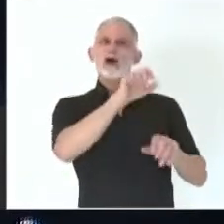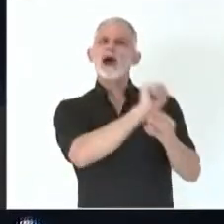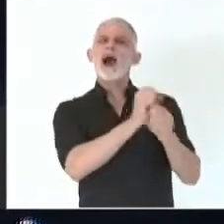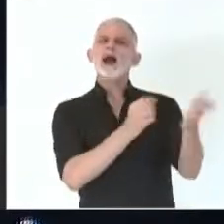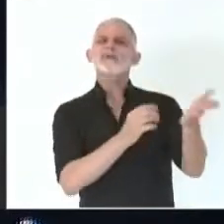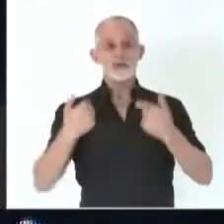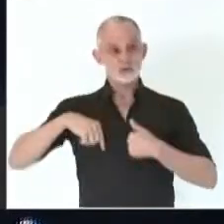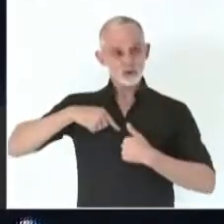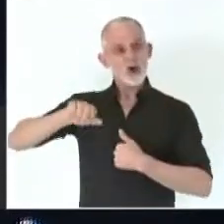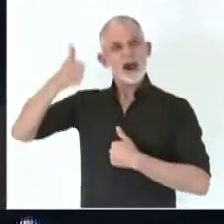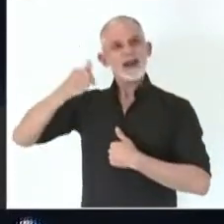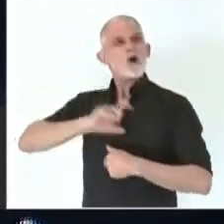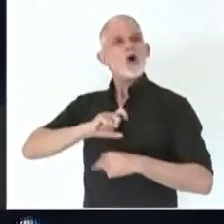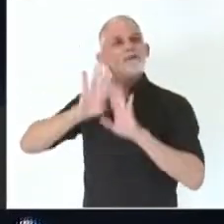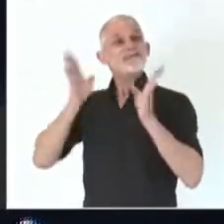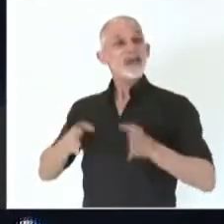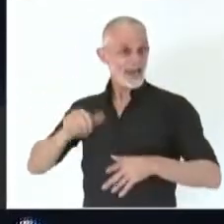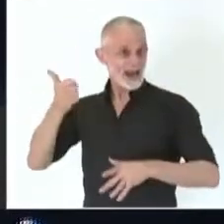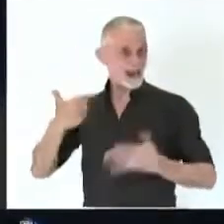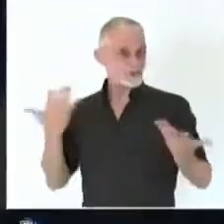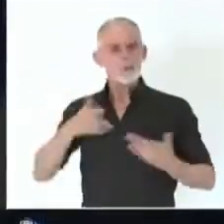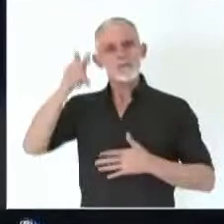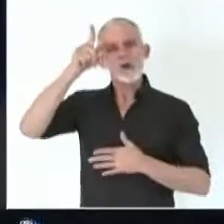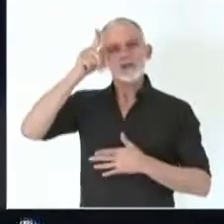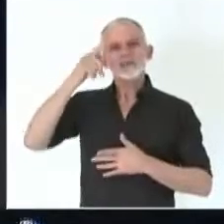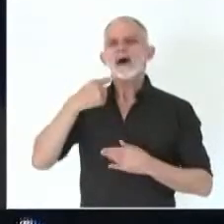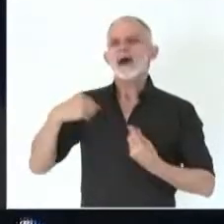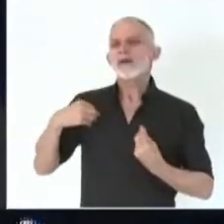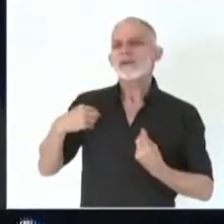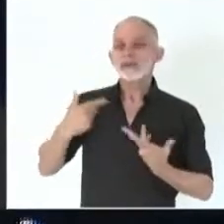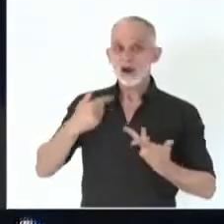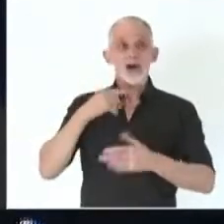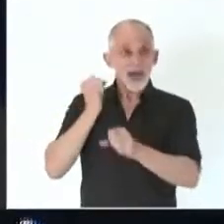COMPRANDO LA POLICíÍA, LOS POLICíÍAS QUE NOS VOTAN A